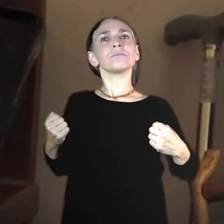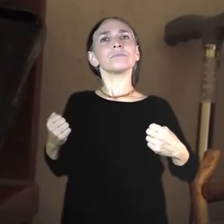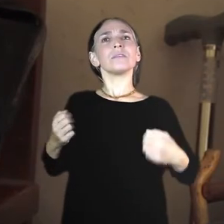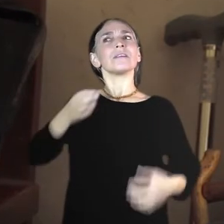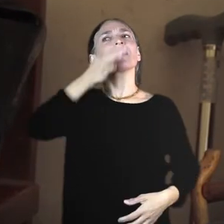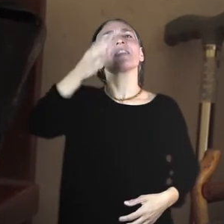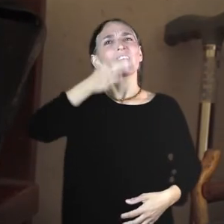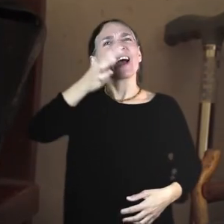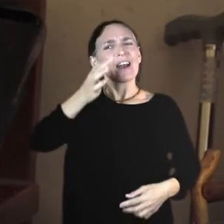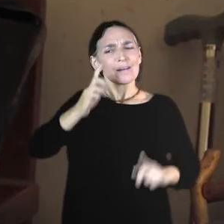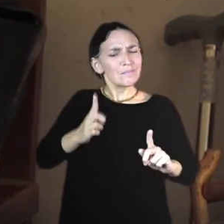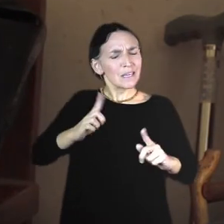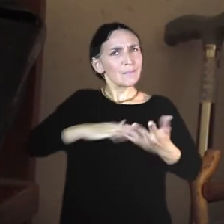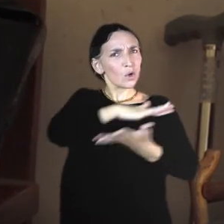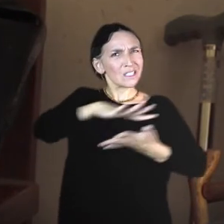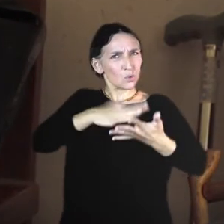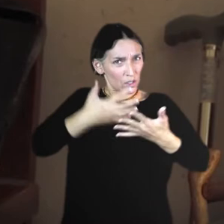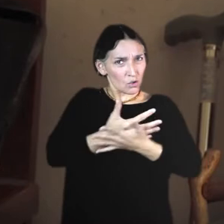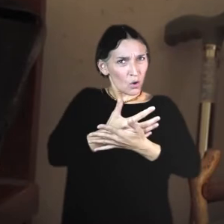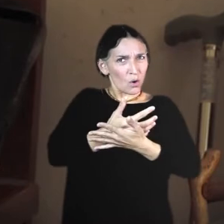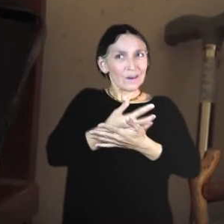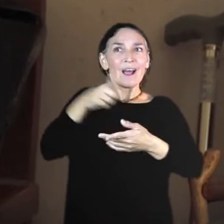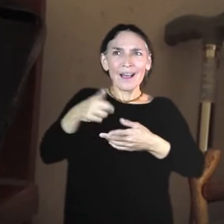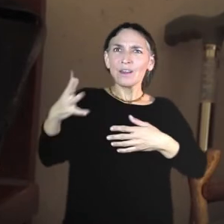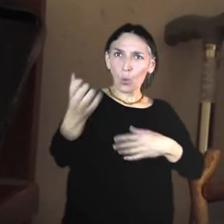a denunciar lo que le pasa, encuentra protección.